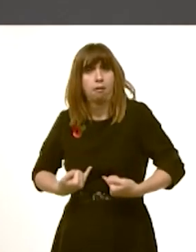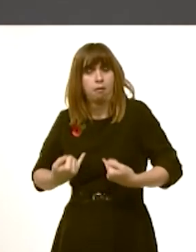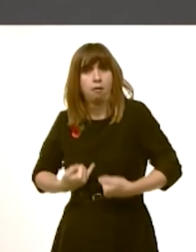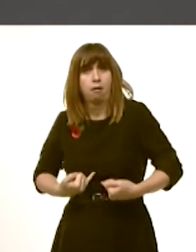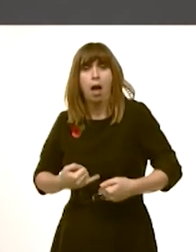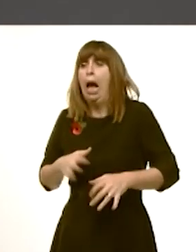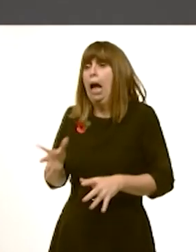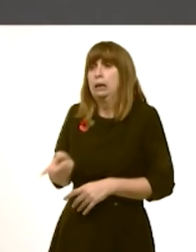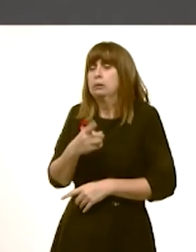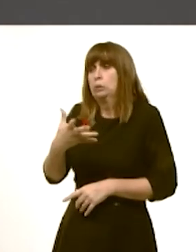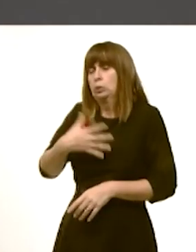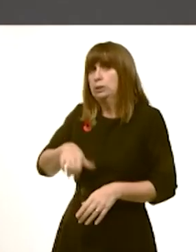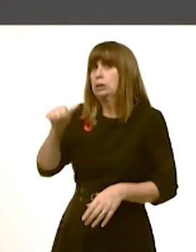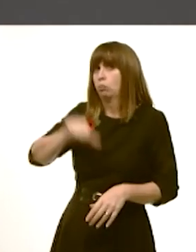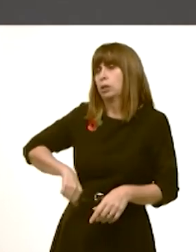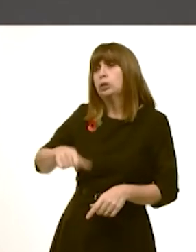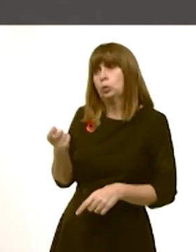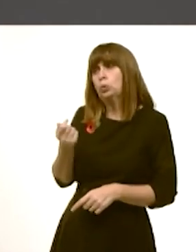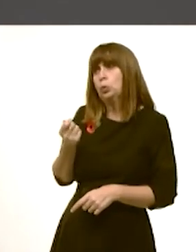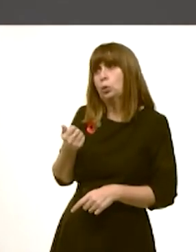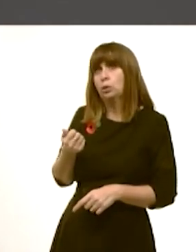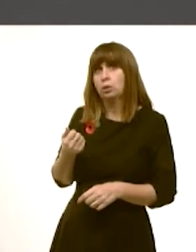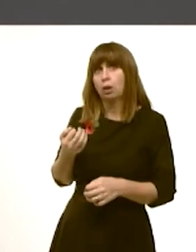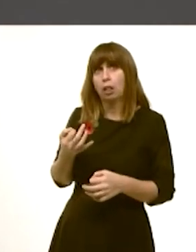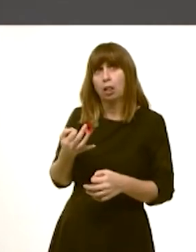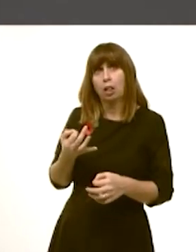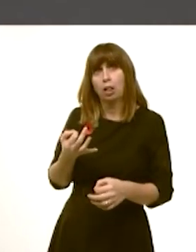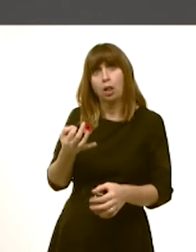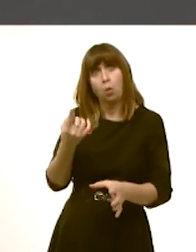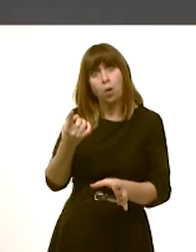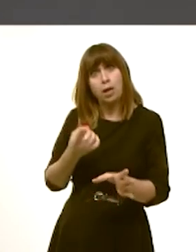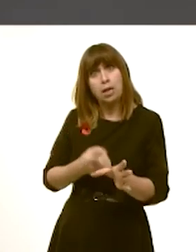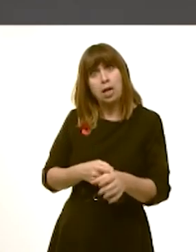Flwyddyn yn ddiweddarach, nid ydyw wedi derbyn y llawdriniaeth ac maeín dal i ddisgwyl triniaeth.